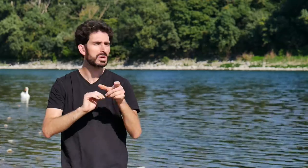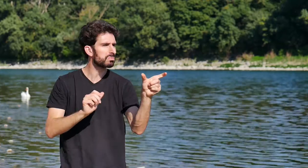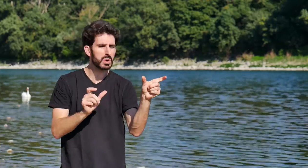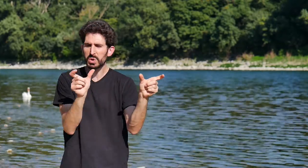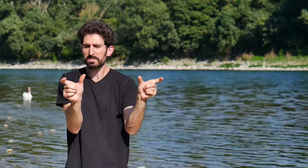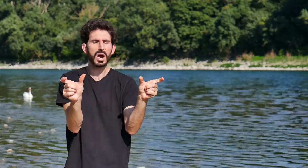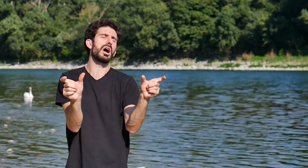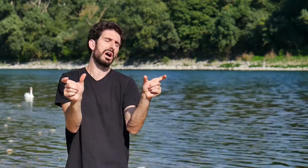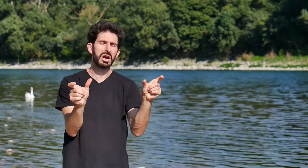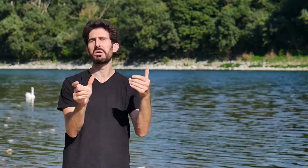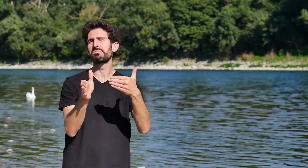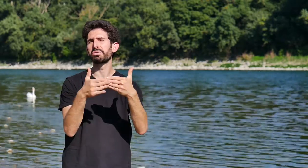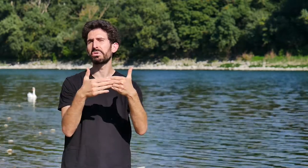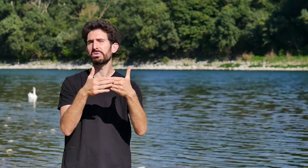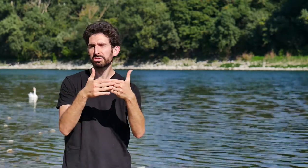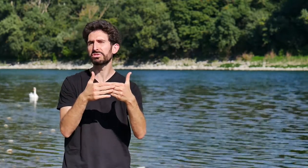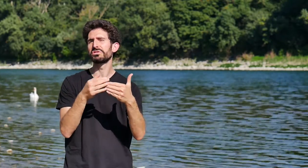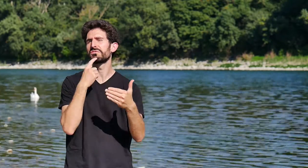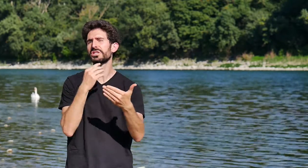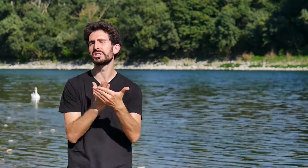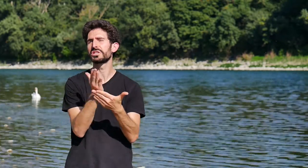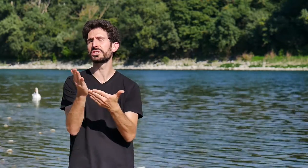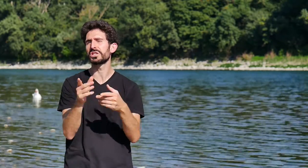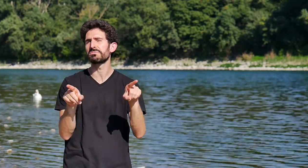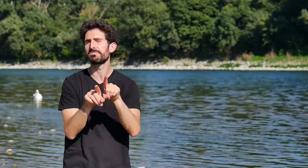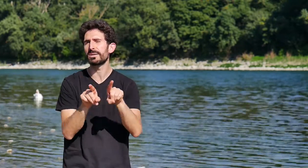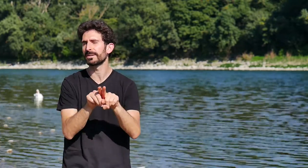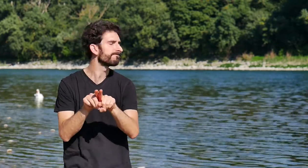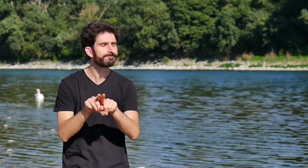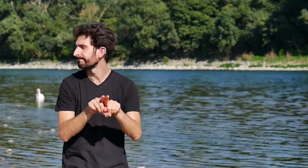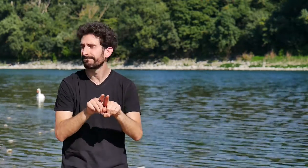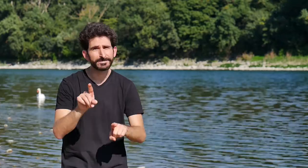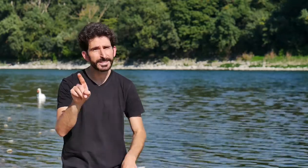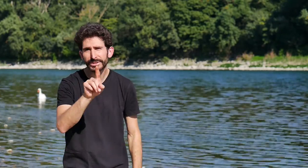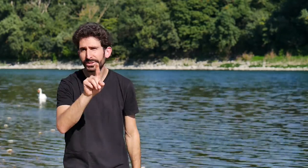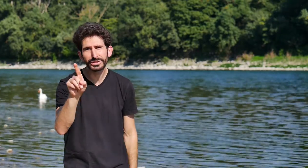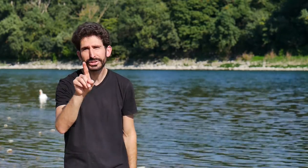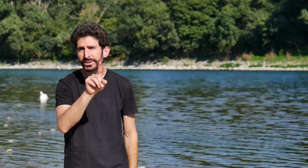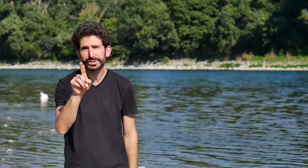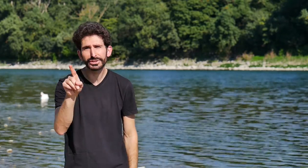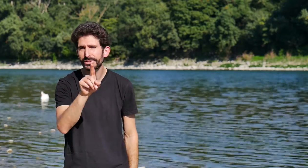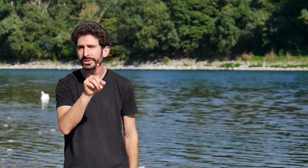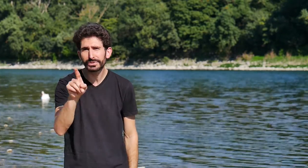Deux mots sont proches donc ils ont le même sens. Eh non ! *Tutututut.*